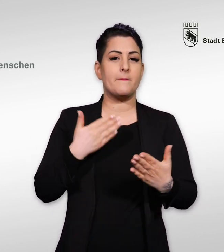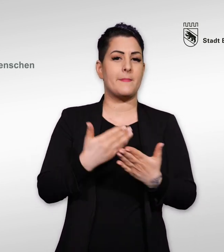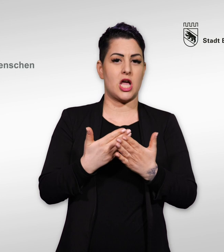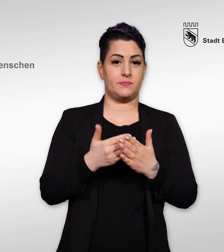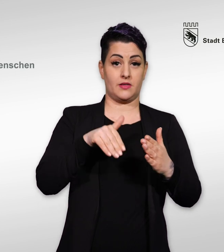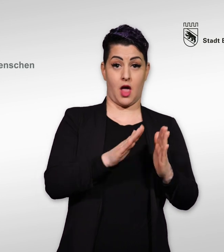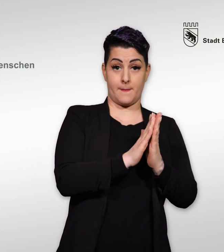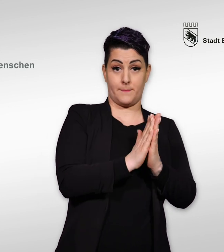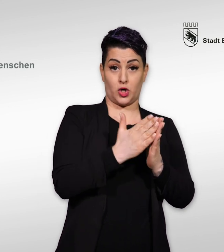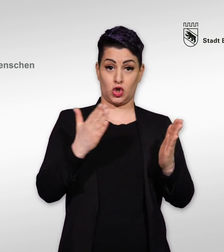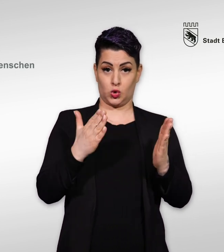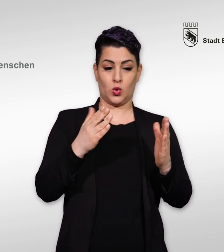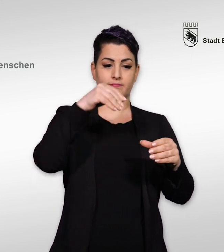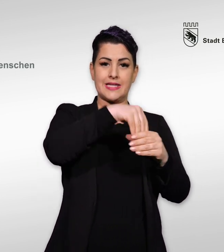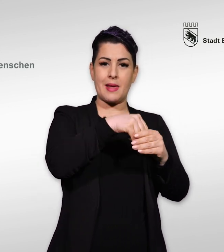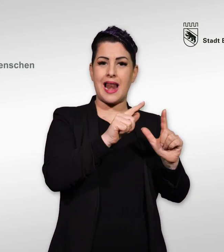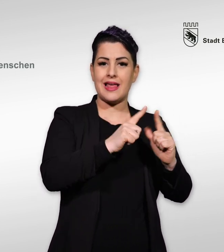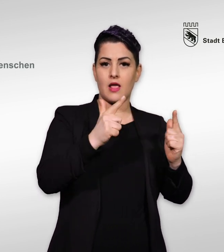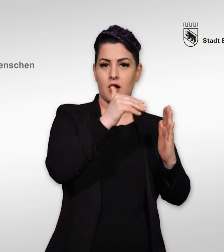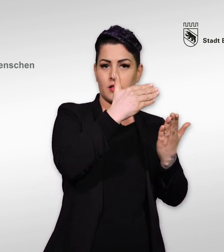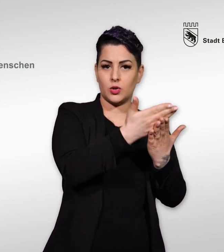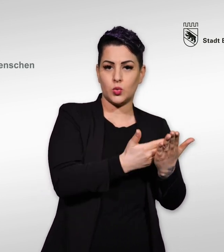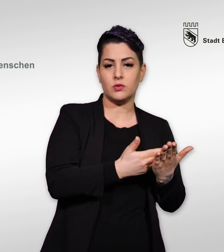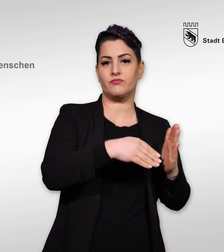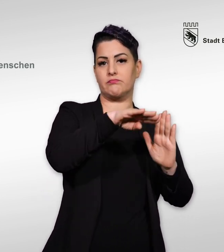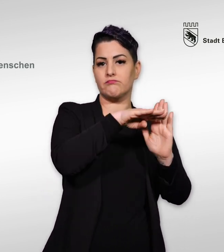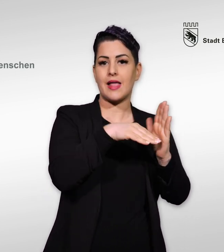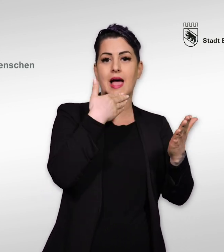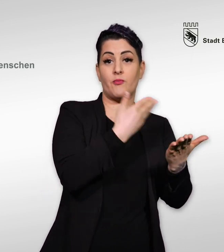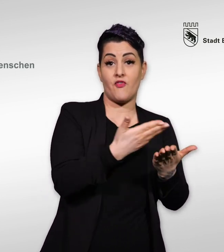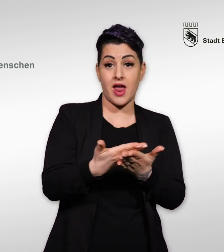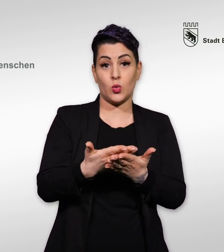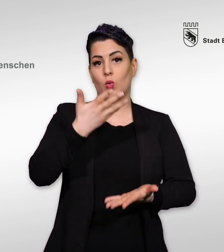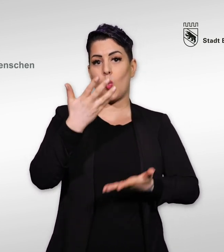Zum Beispiel eine Broschüre mit Literaturempfehlungen oder